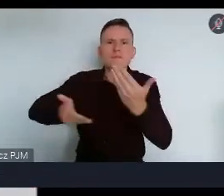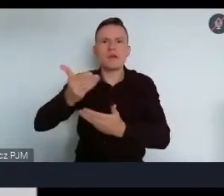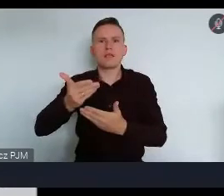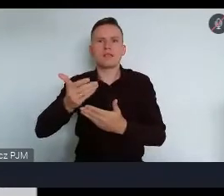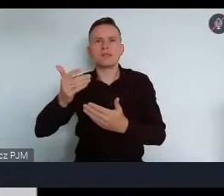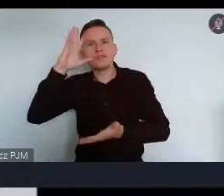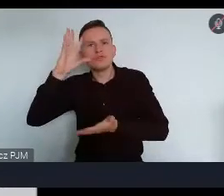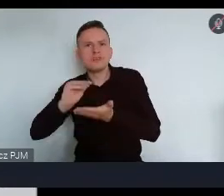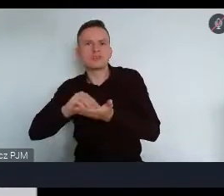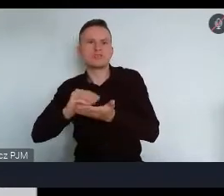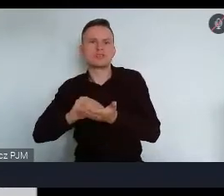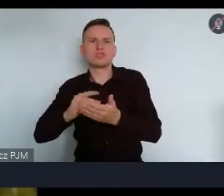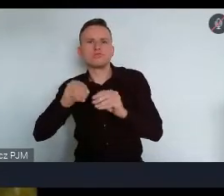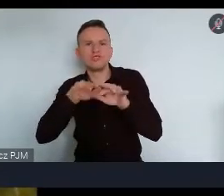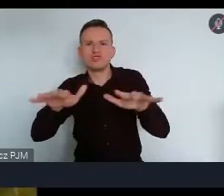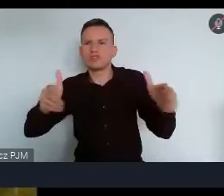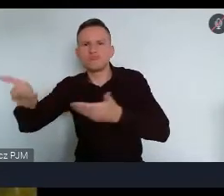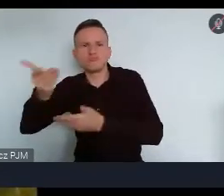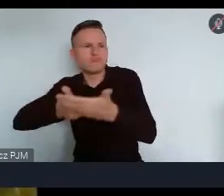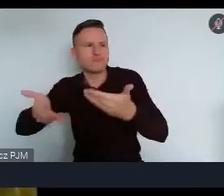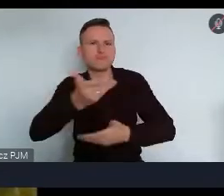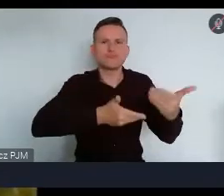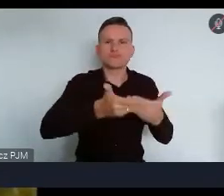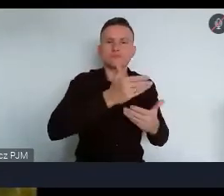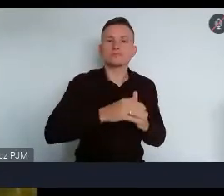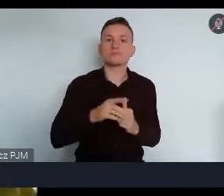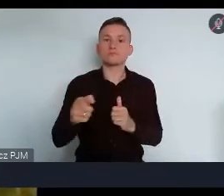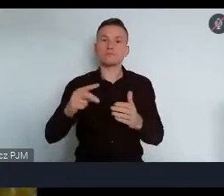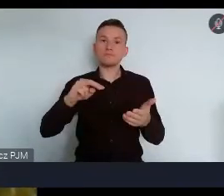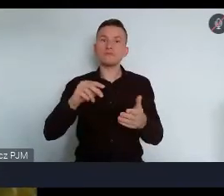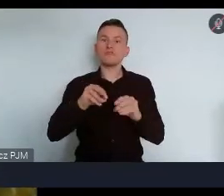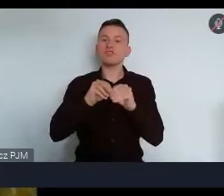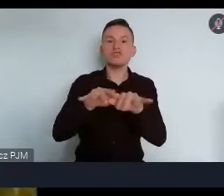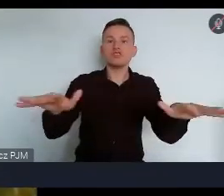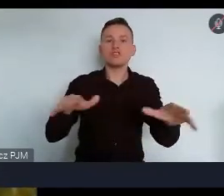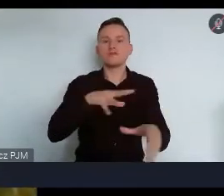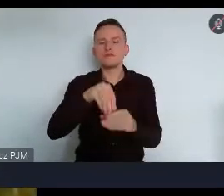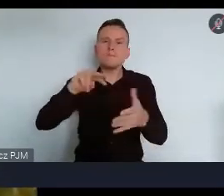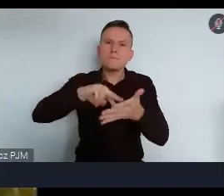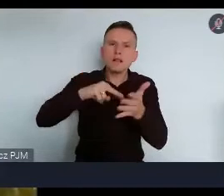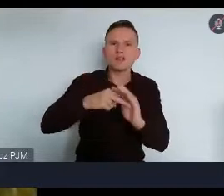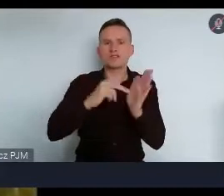Po raz pierwszy dołączamy do Sieci Planowania Działań na rzecz Realizacji 17 Celów Zrównoważonego Rozwoju